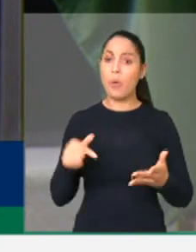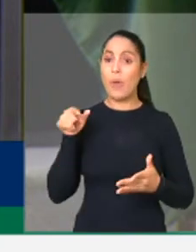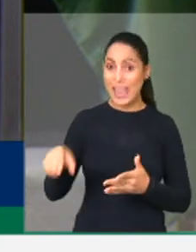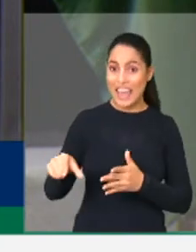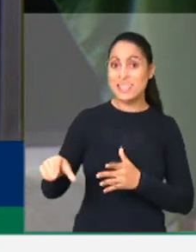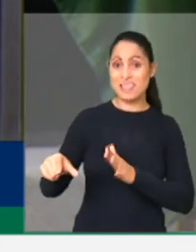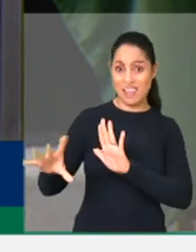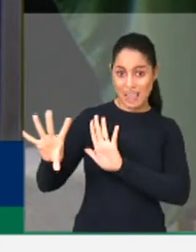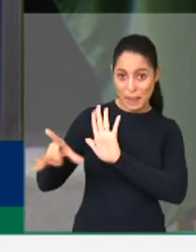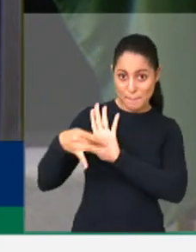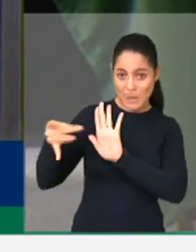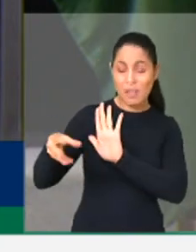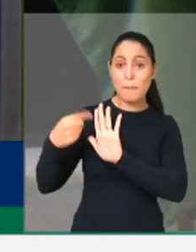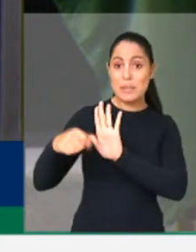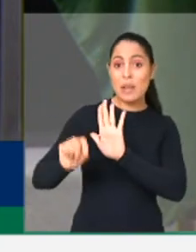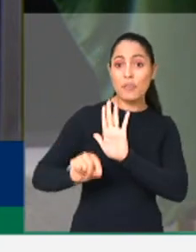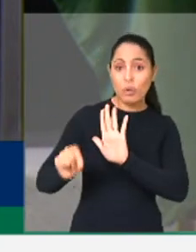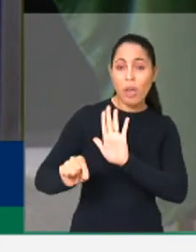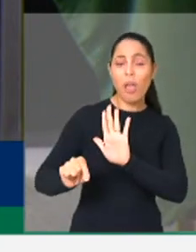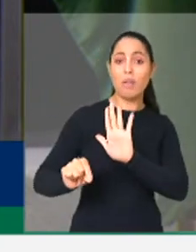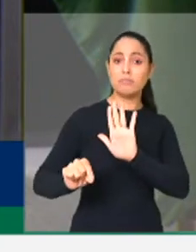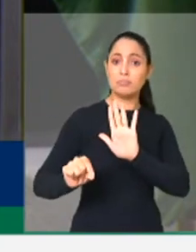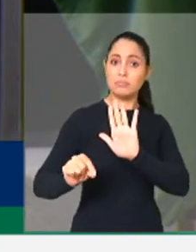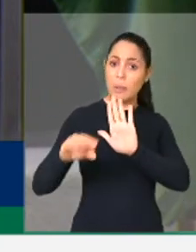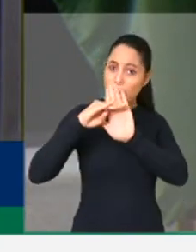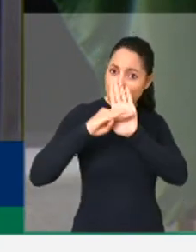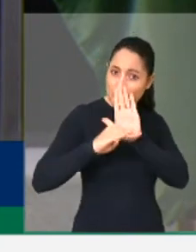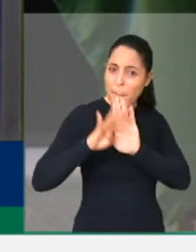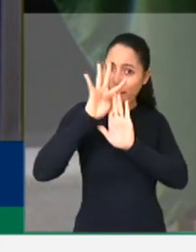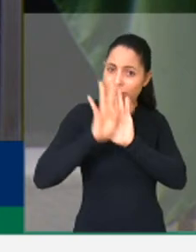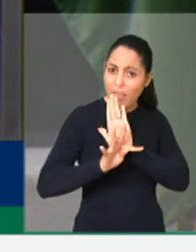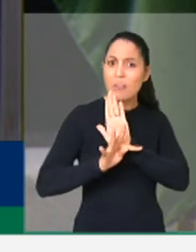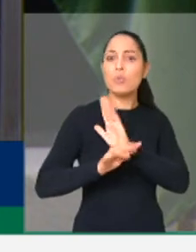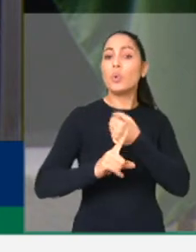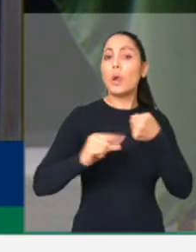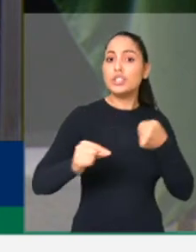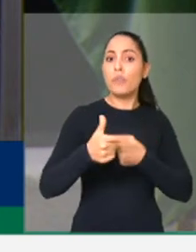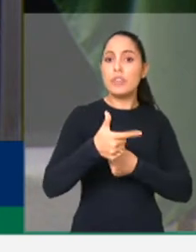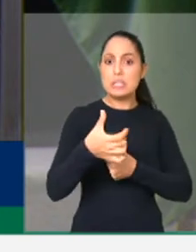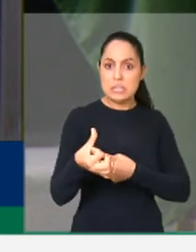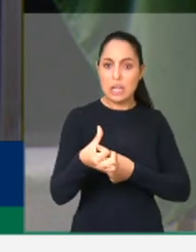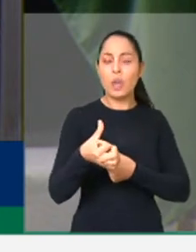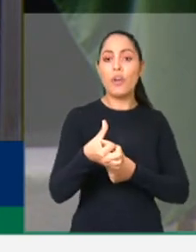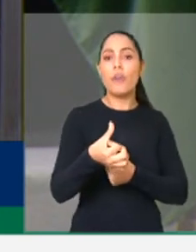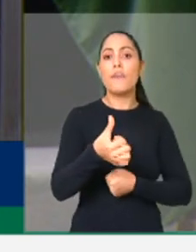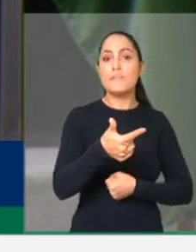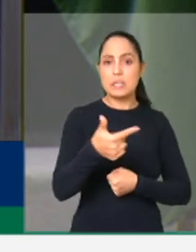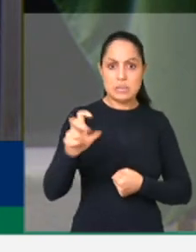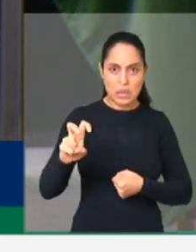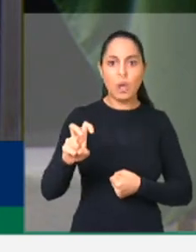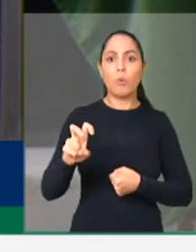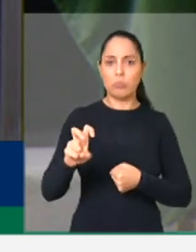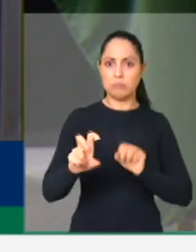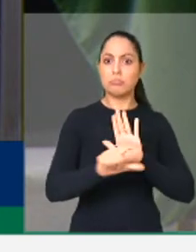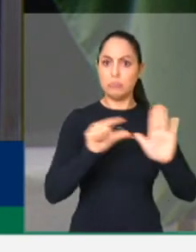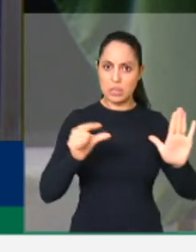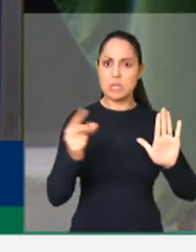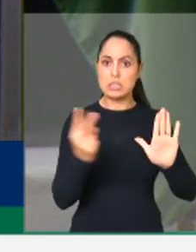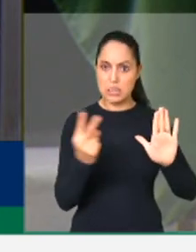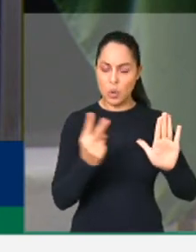INCOMPATÍVEL ORÇAMENTÁRIA E FINANCEIRAMENTE. AS DEMAIS EMENDAS SEMELHANTES A MEDIDA PROVISÓRIA NÃO ACARRETAM REPERCUSSÃO DIRETA OU INDIRETA NA RECEITA OU NA